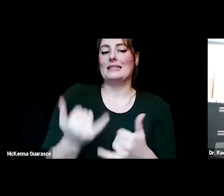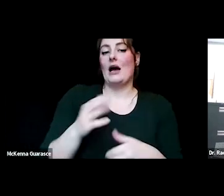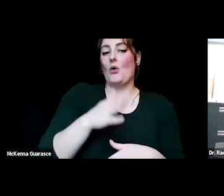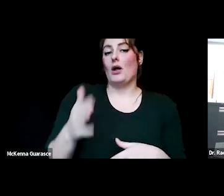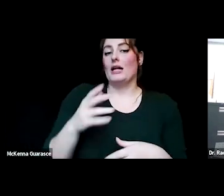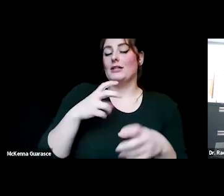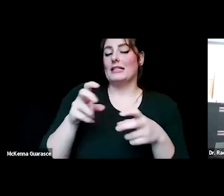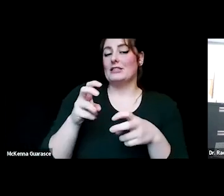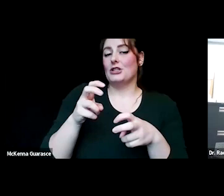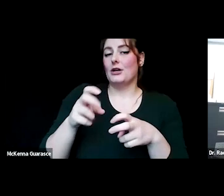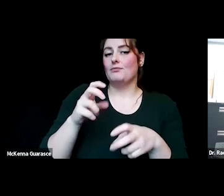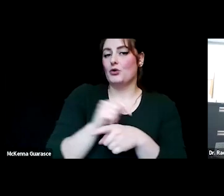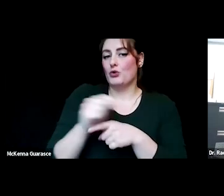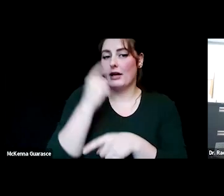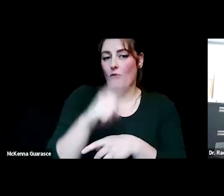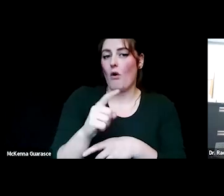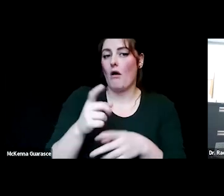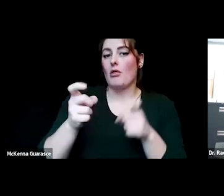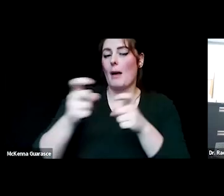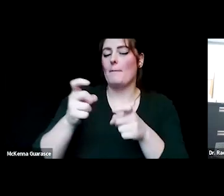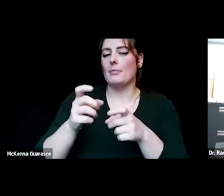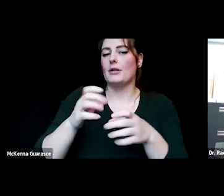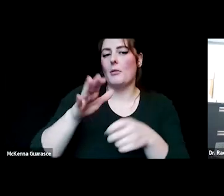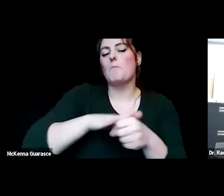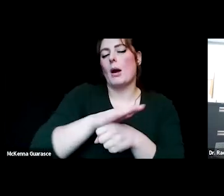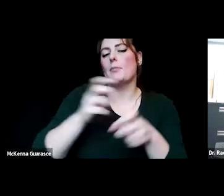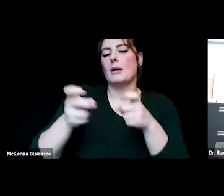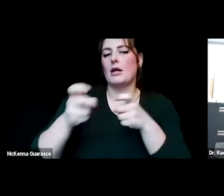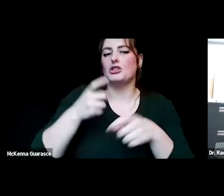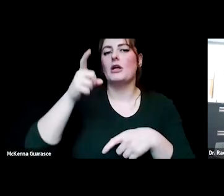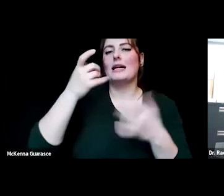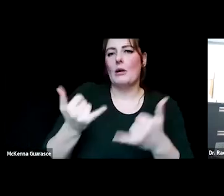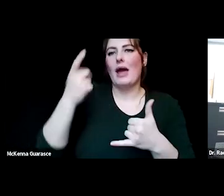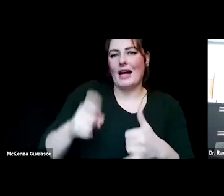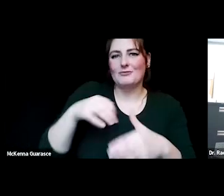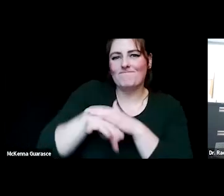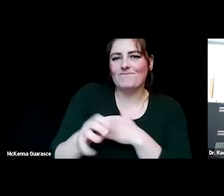Como dijo la pastora Pam antes, tuvimos que obtener la aprobación para capacitar al personal